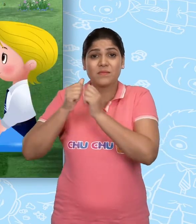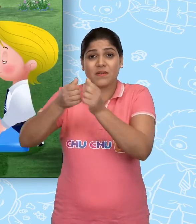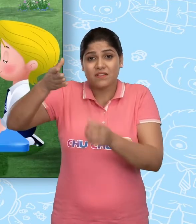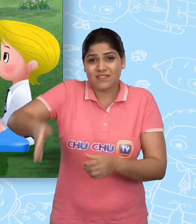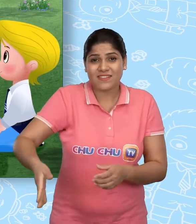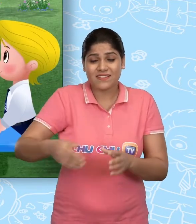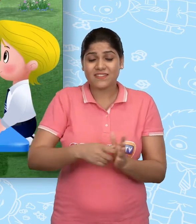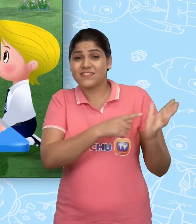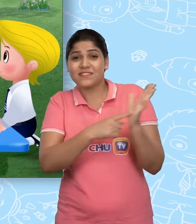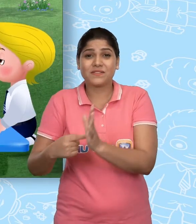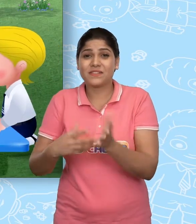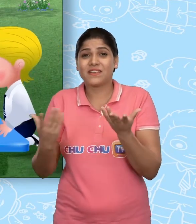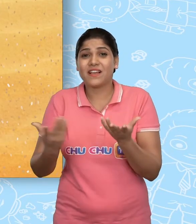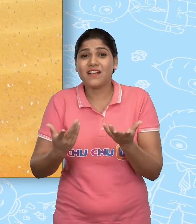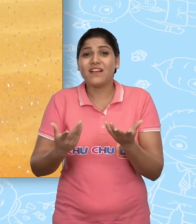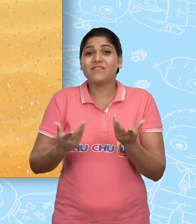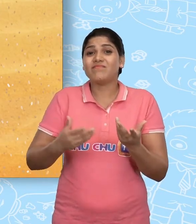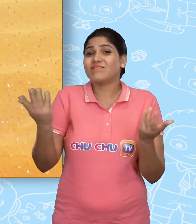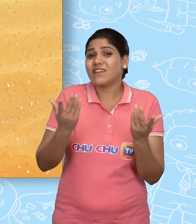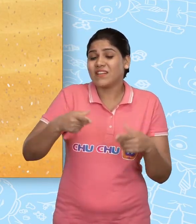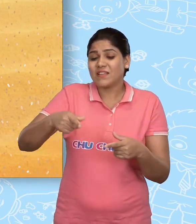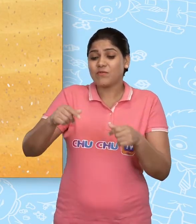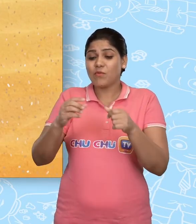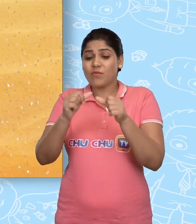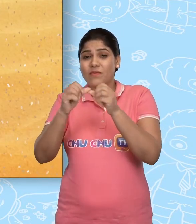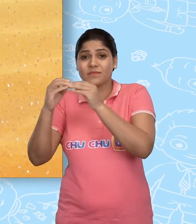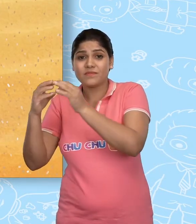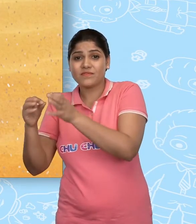उन्होनें उसे दिखाया की कैसे वो मिट्टी में अक्षर लिख सकता है।